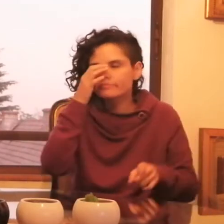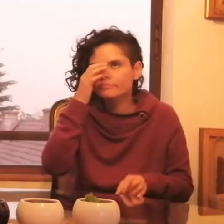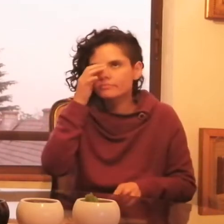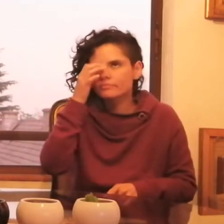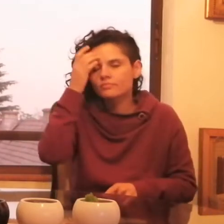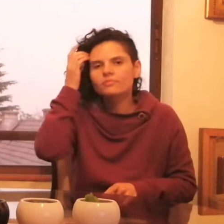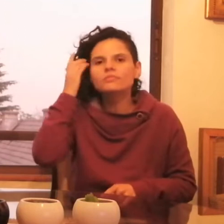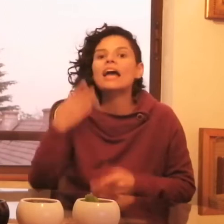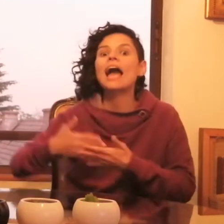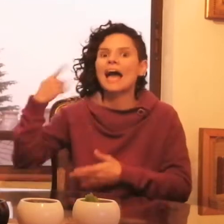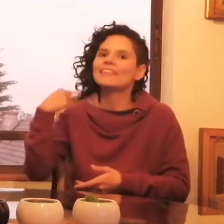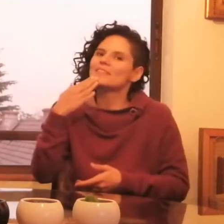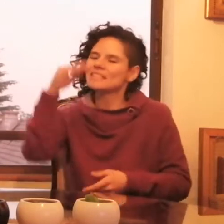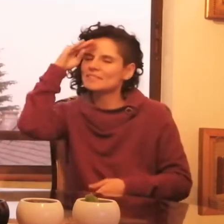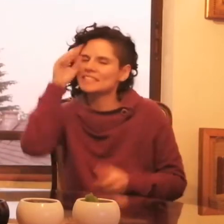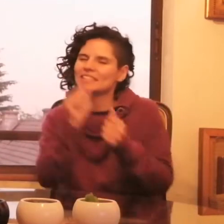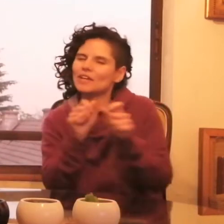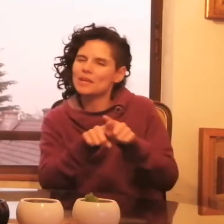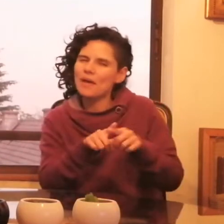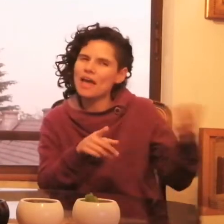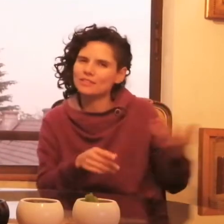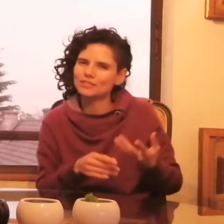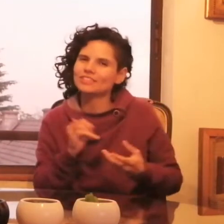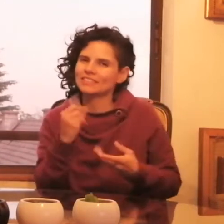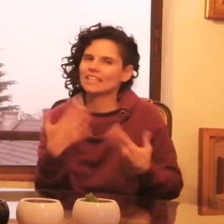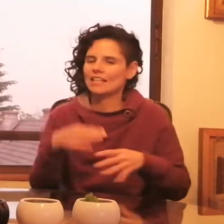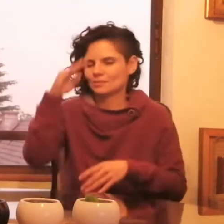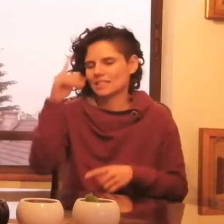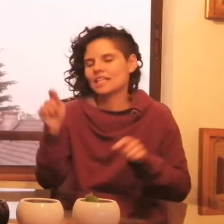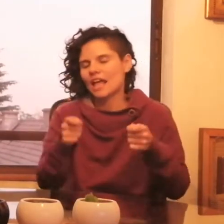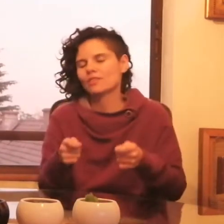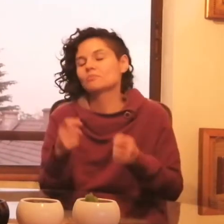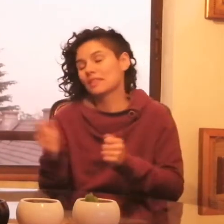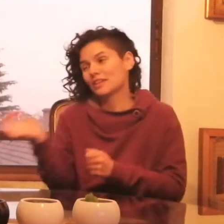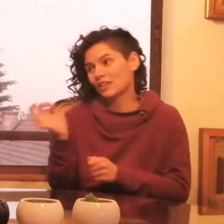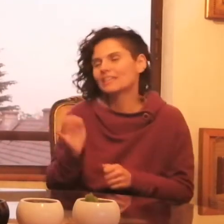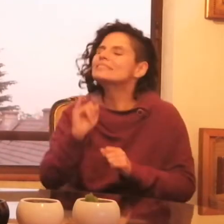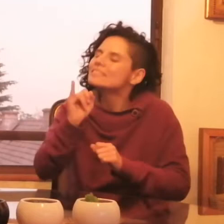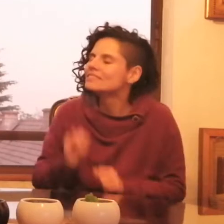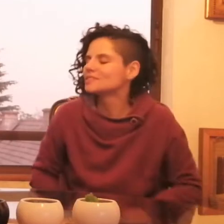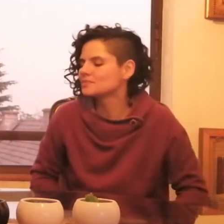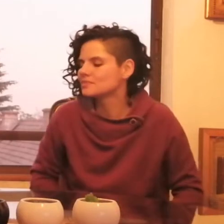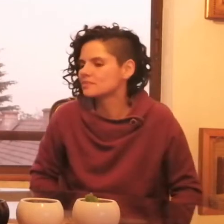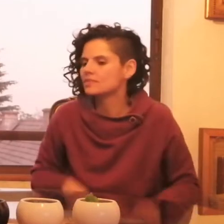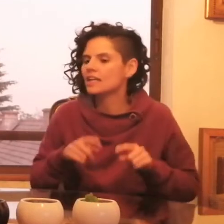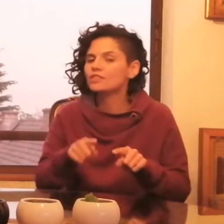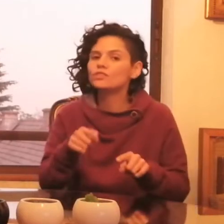con el Rolo - Si, si muy buena -cuéntanos un poquito de eso - eso fué Melodías Subterráneas que se